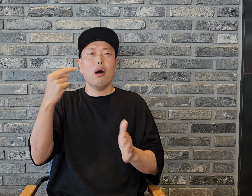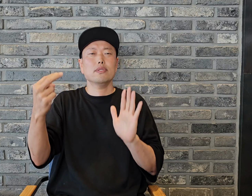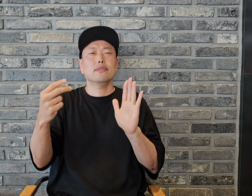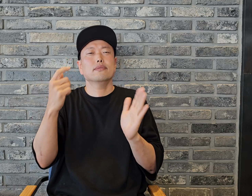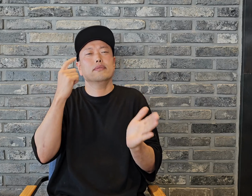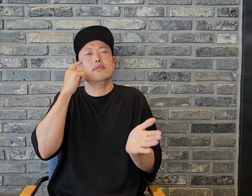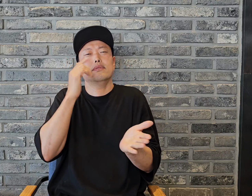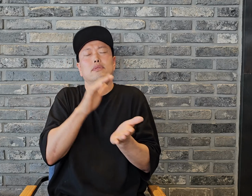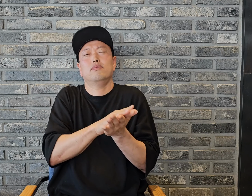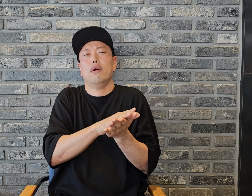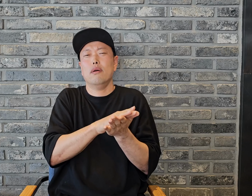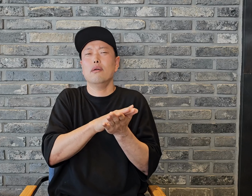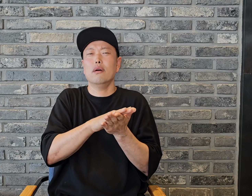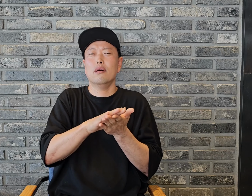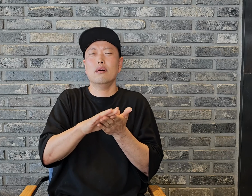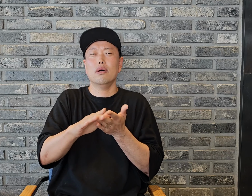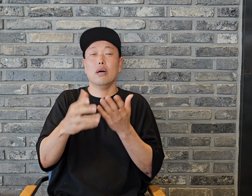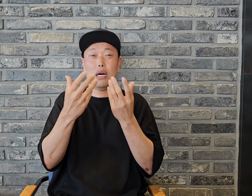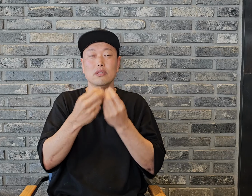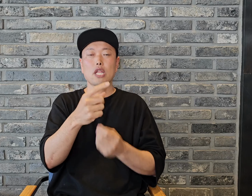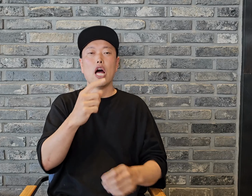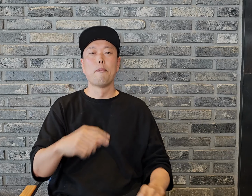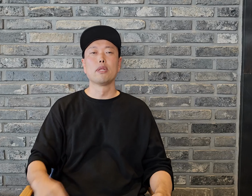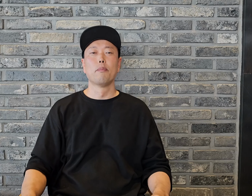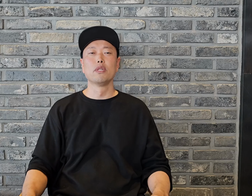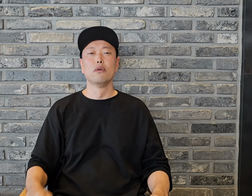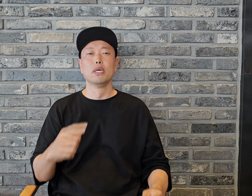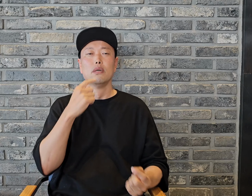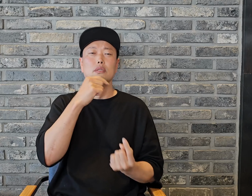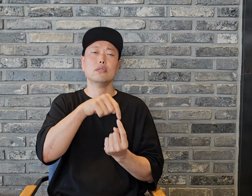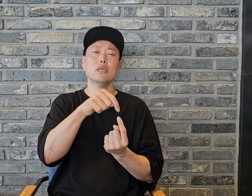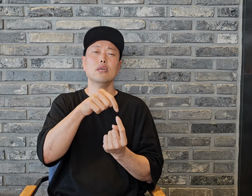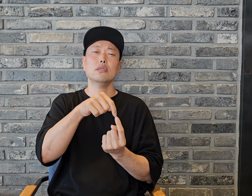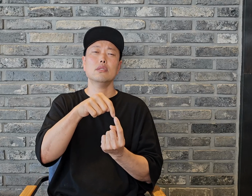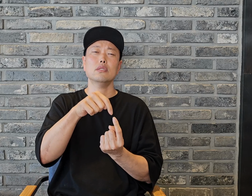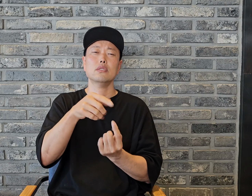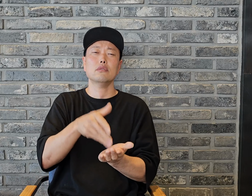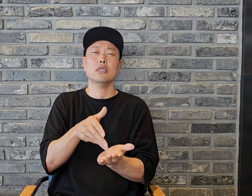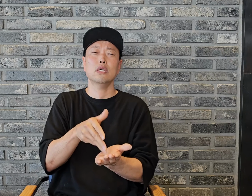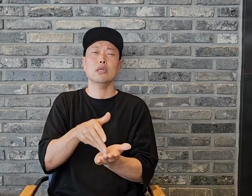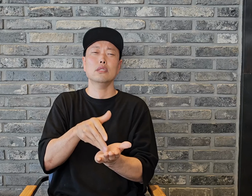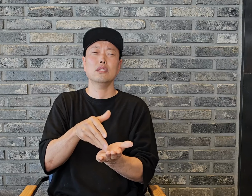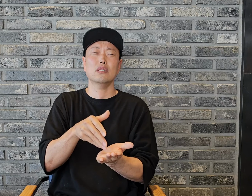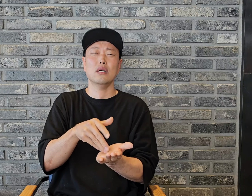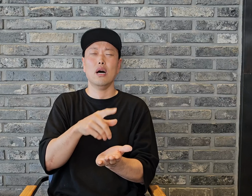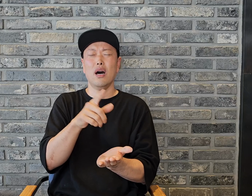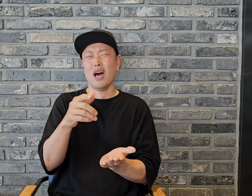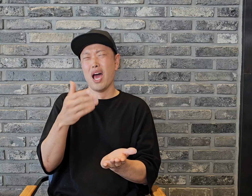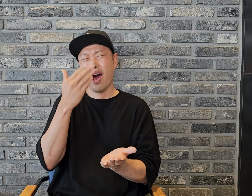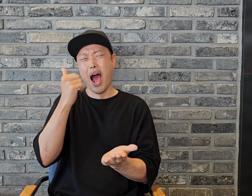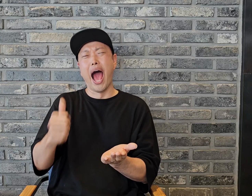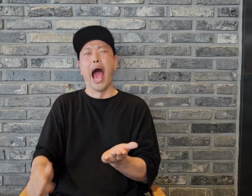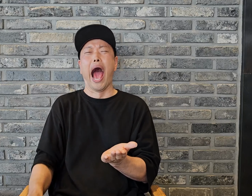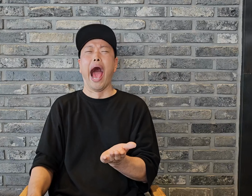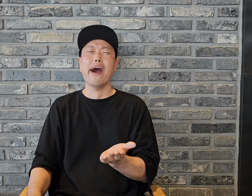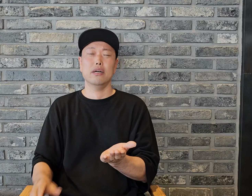werden sie als sehr erfrischend empfinden. Zum Beispiel KS: Wenn man auf Koreanisch spricht, als würde man über die Nachrichten sprechen, ist das langweilig.